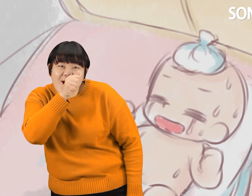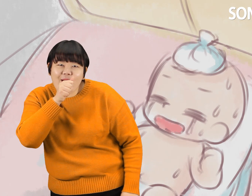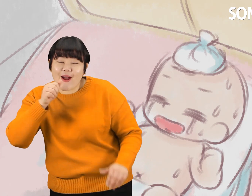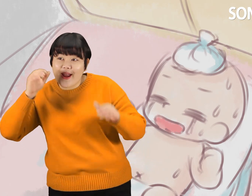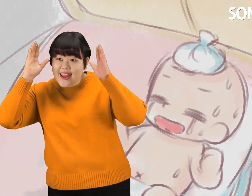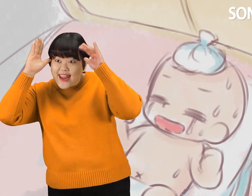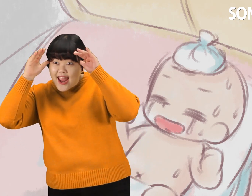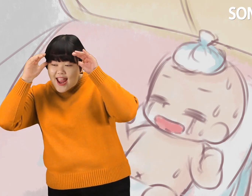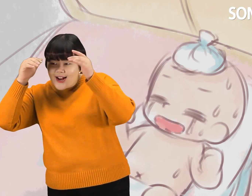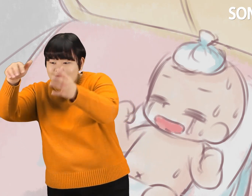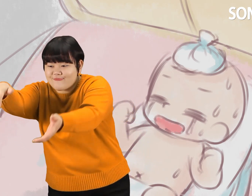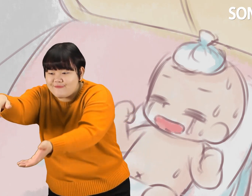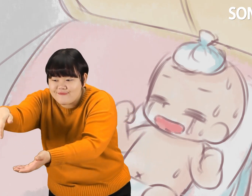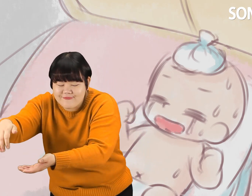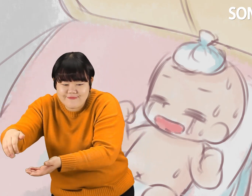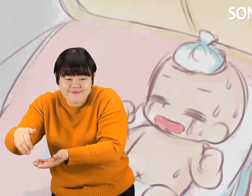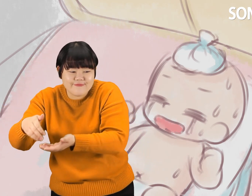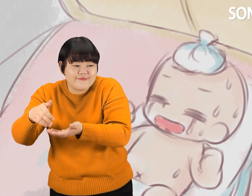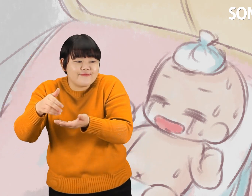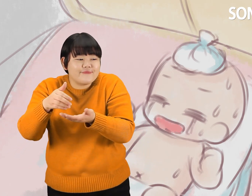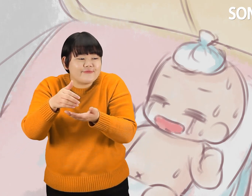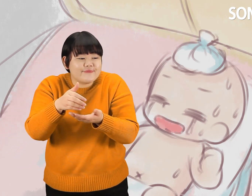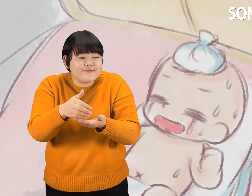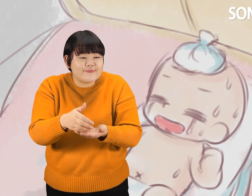また、猫や犬に触れるし、